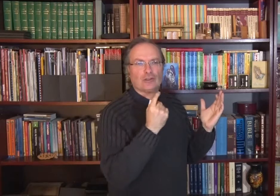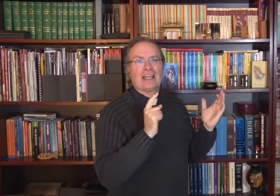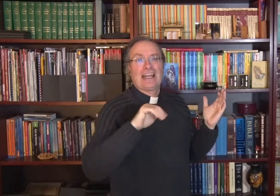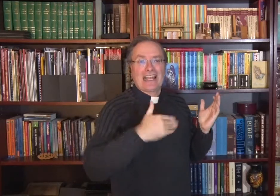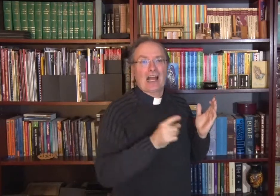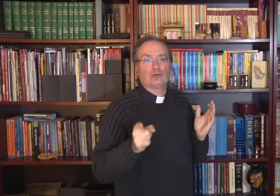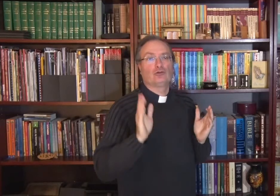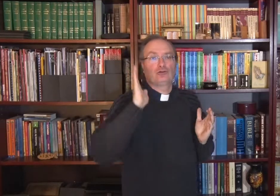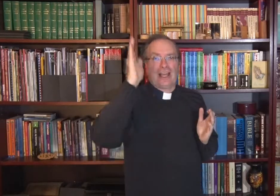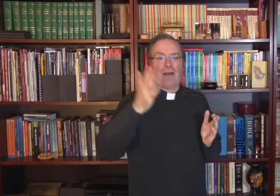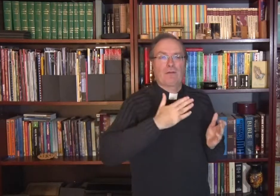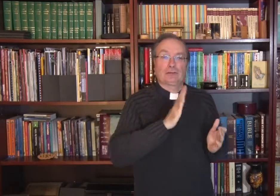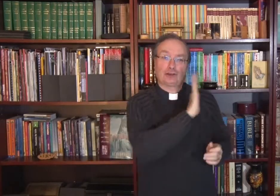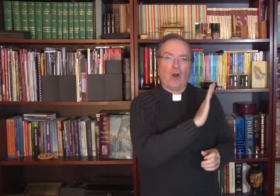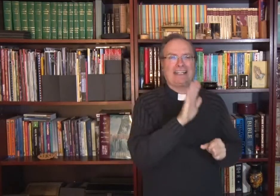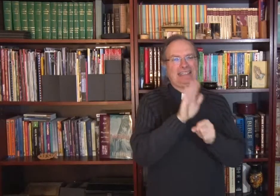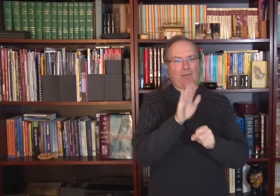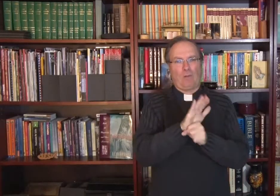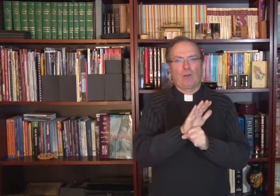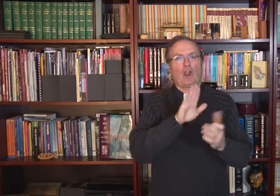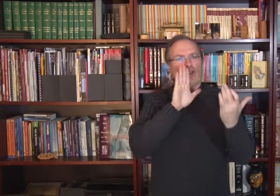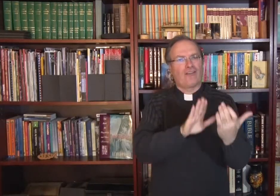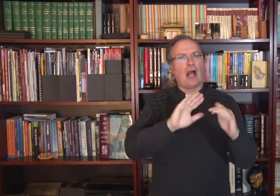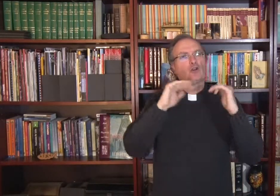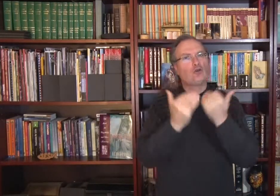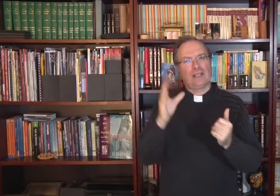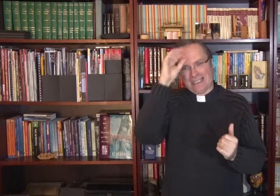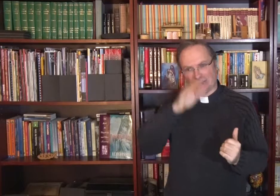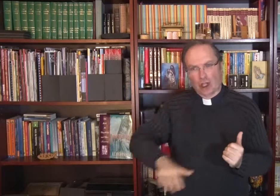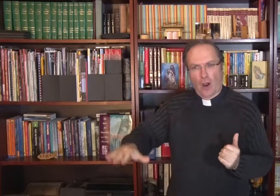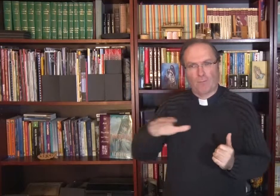car tu seras son témoin, devant tous les hommes,